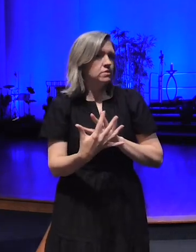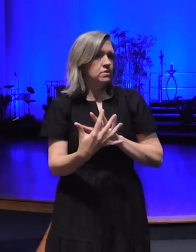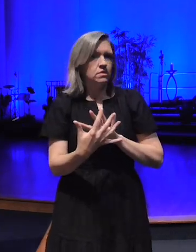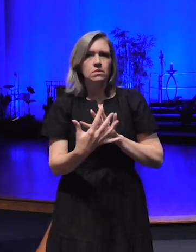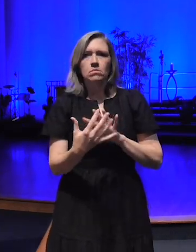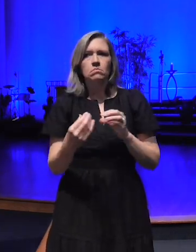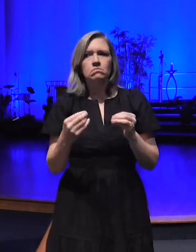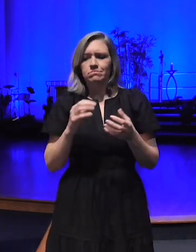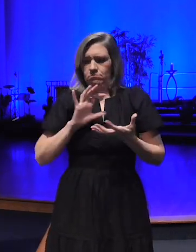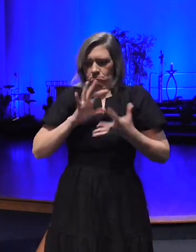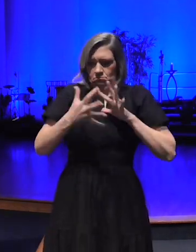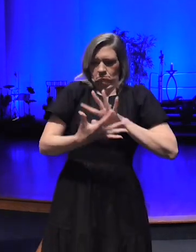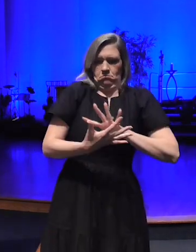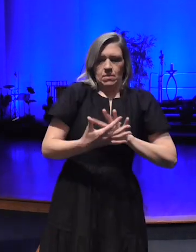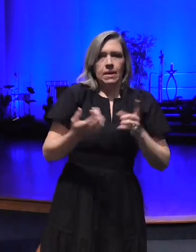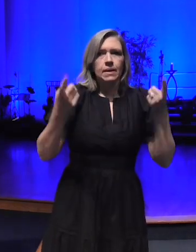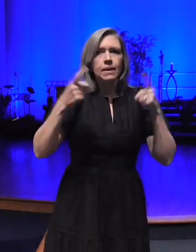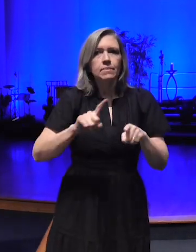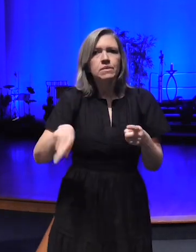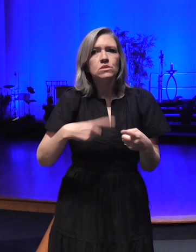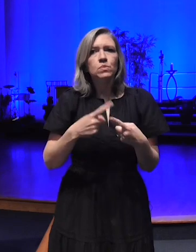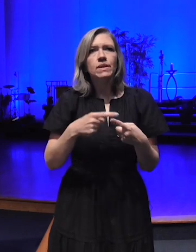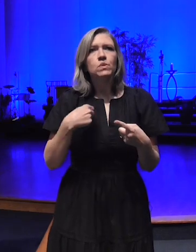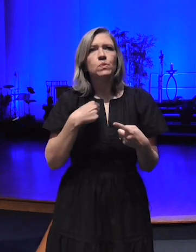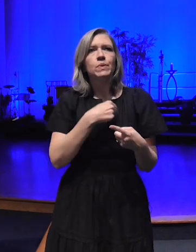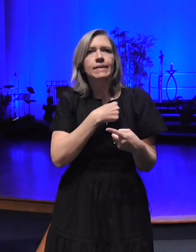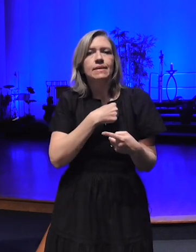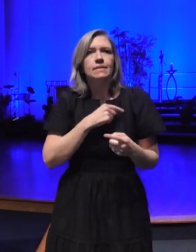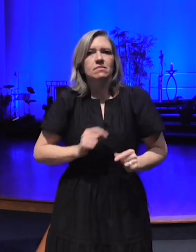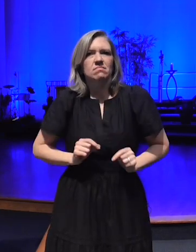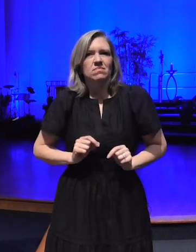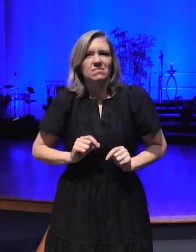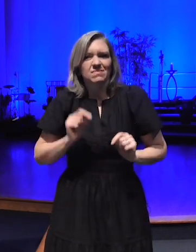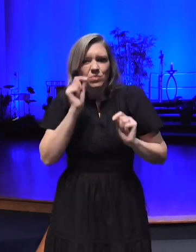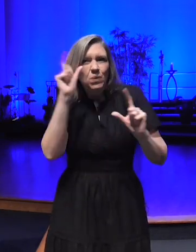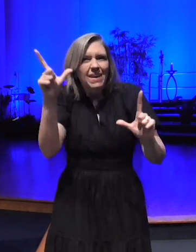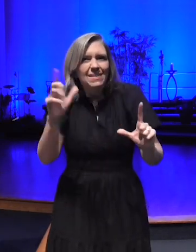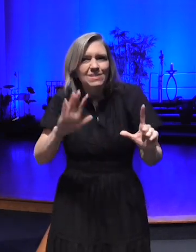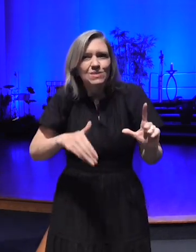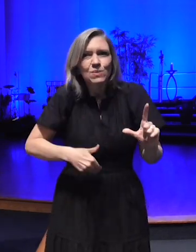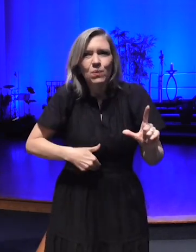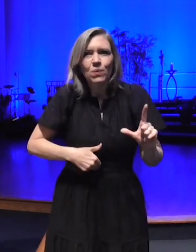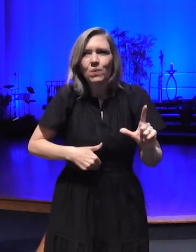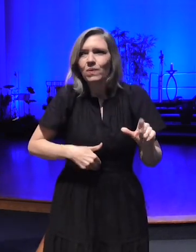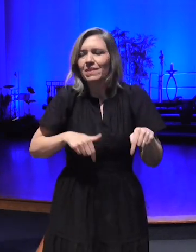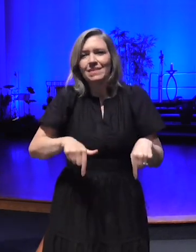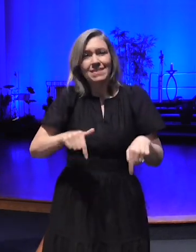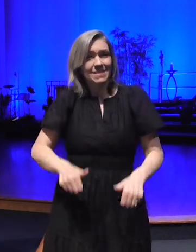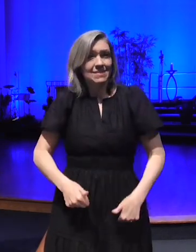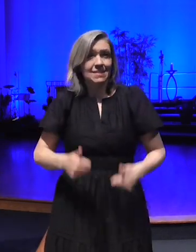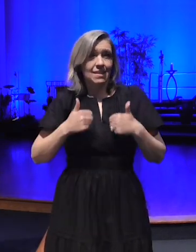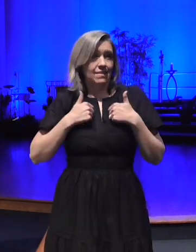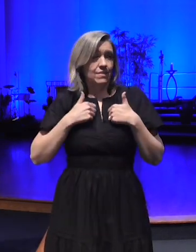nos movemos hacia una postura de despertar del alma en esta vida, la transformación que ocurre cuando vemos